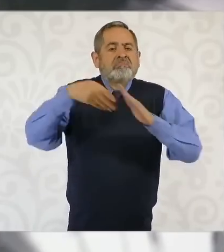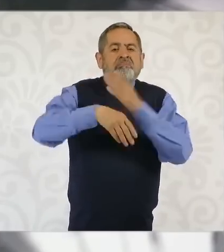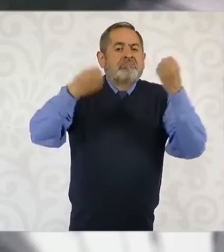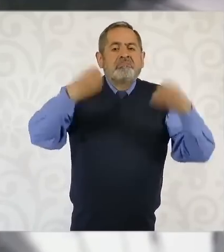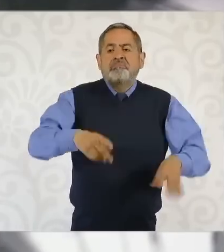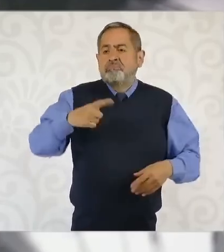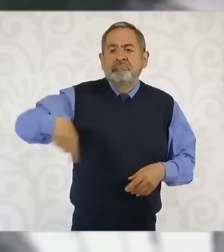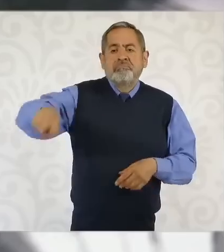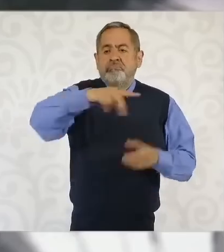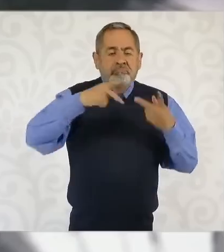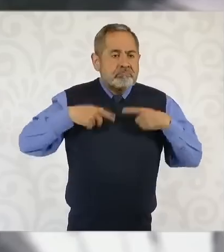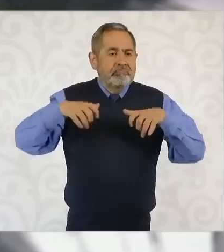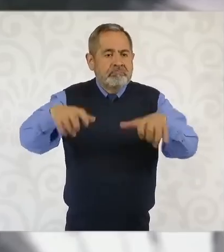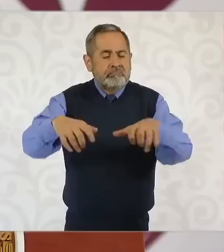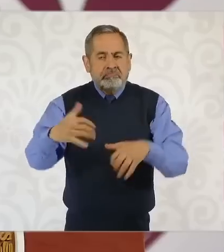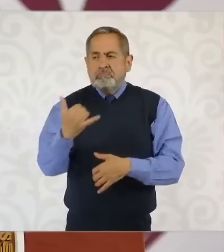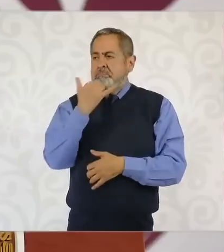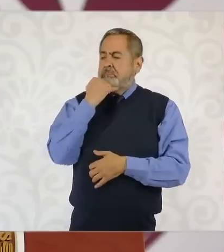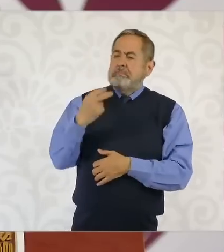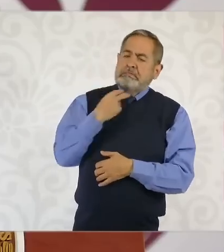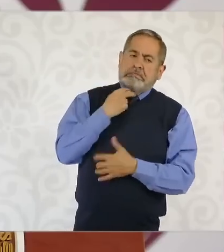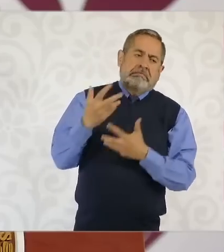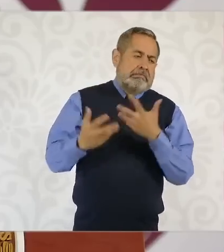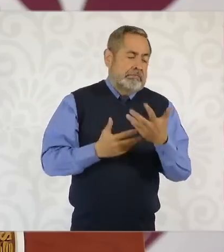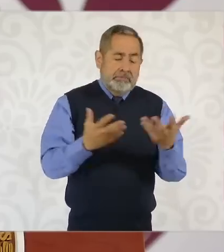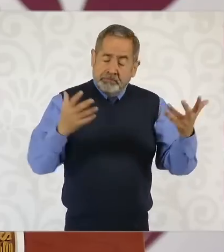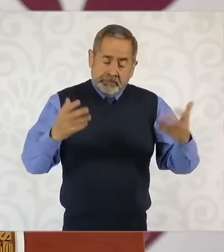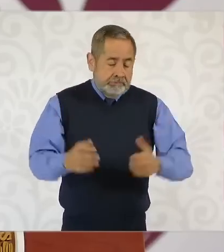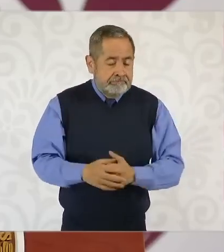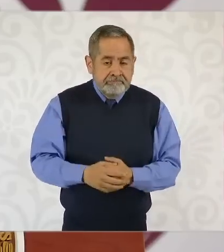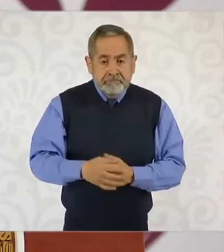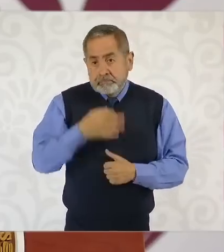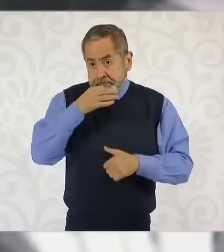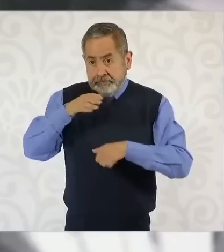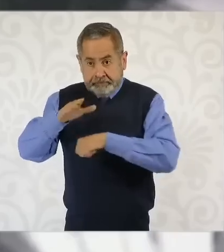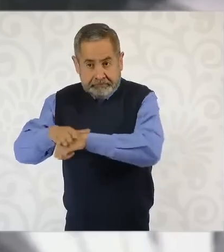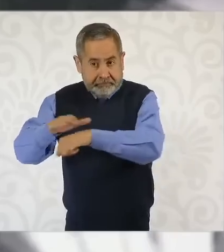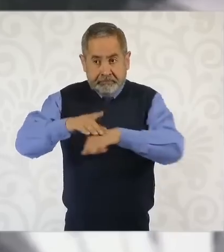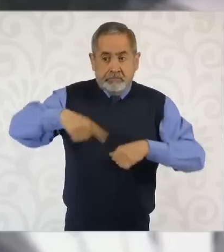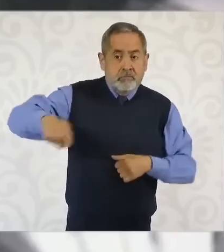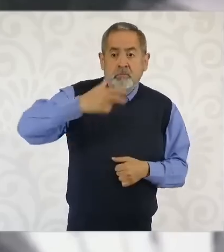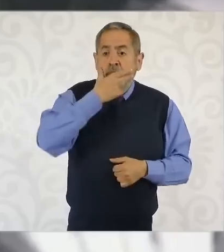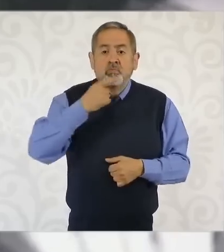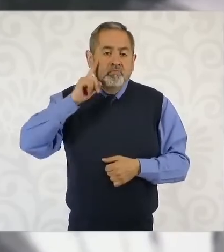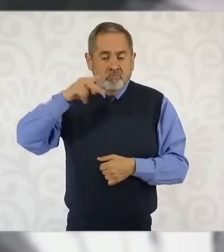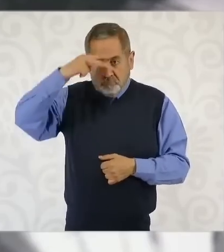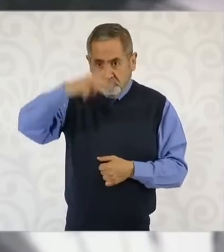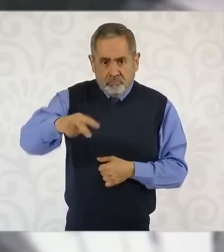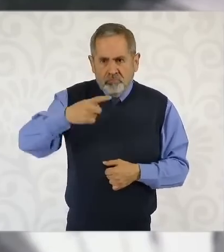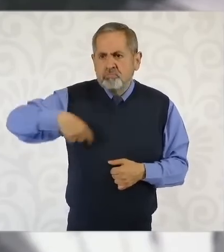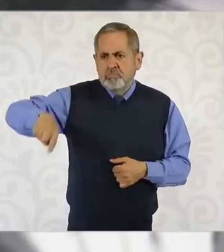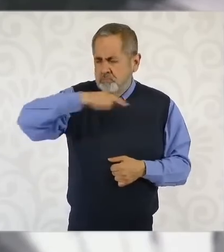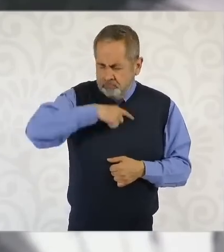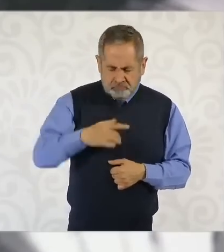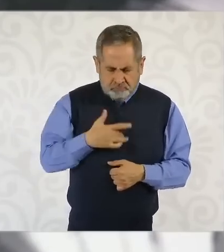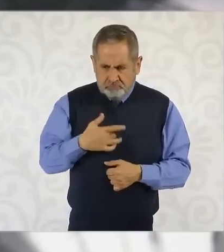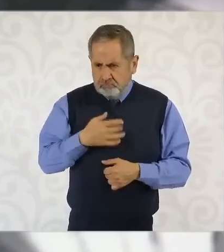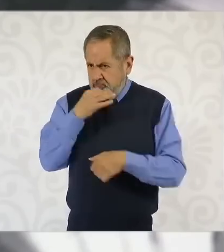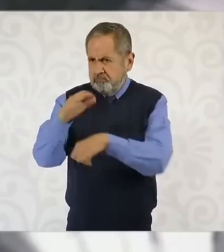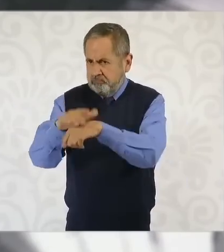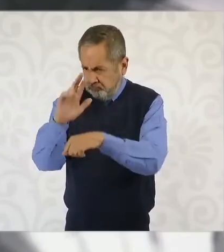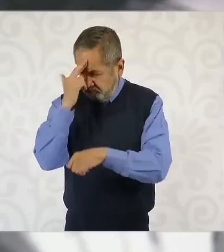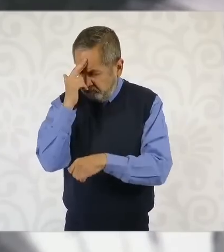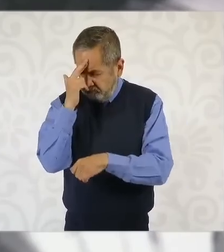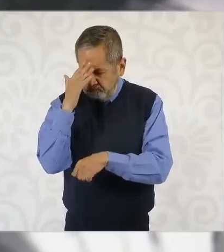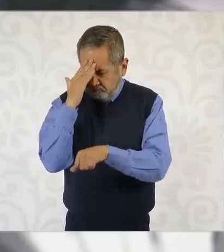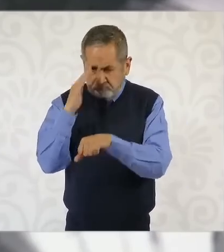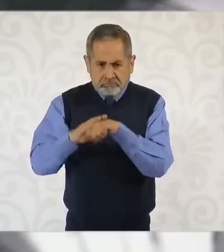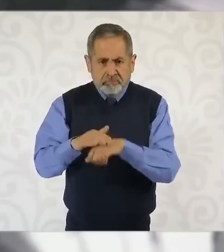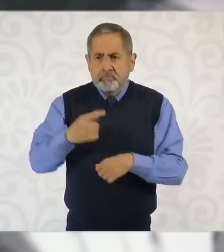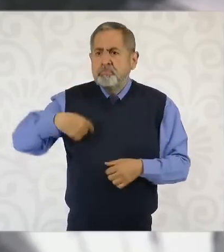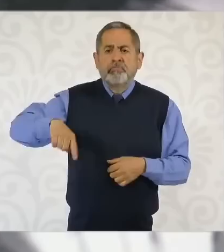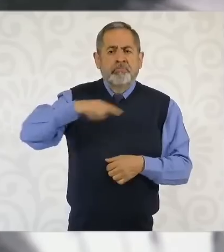a las mexicanas y mexicanos les recuerdo que nosotros tenemos fincado el crecimiento desde hace